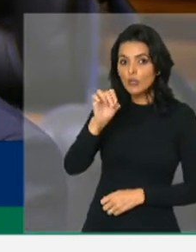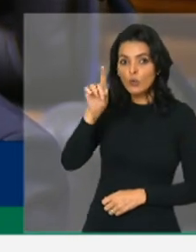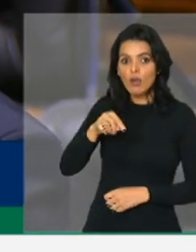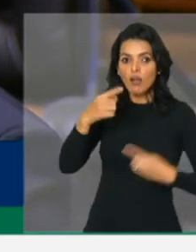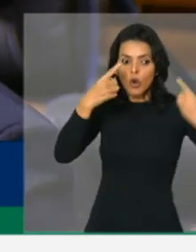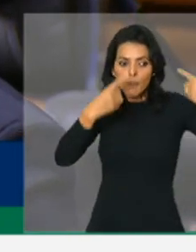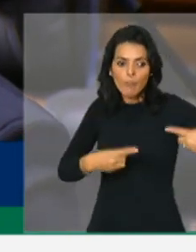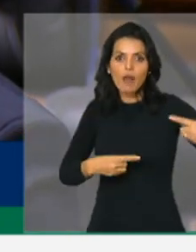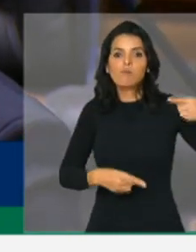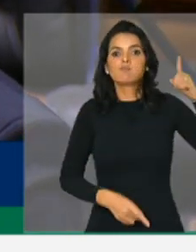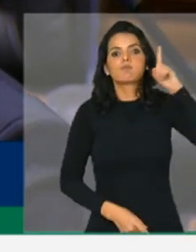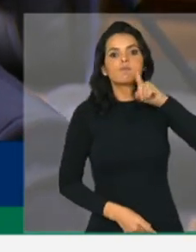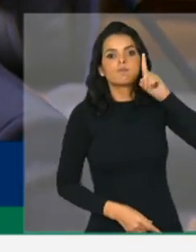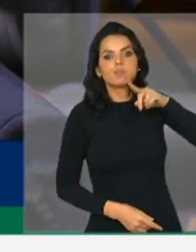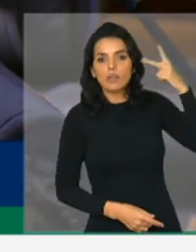FATOS, DANDO OPORTUNIDADE. -- [PRESIDENTE]: COMO